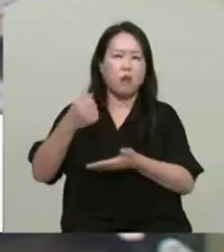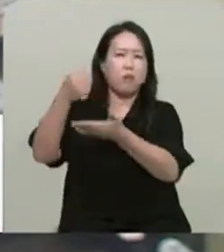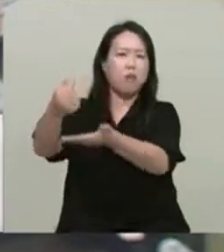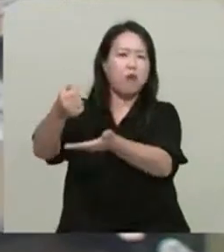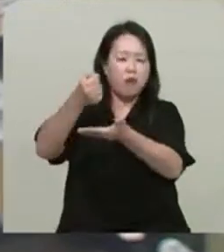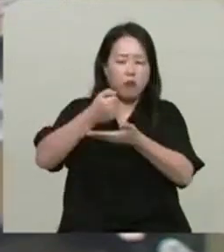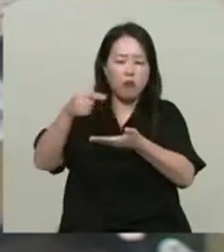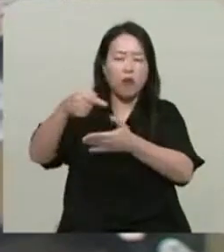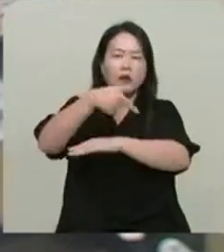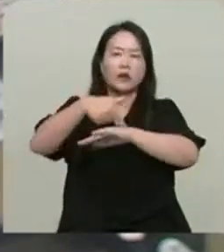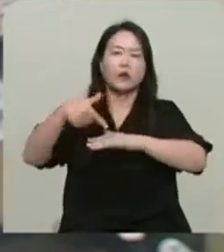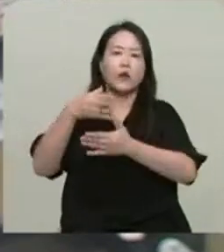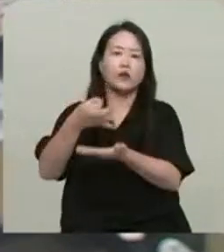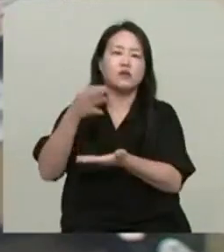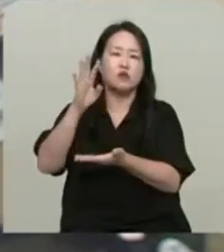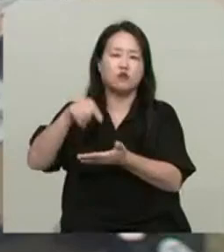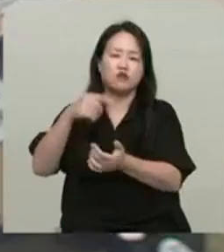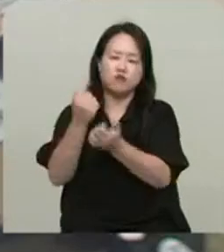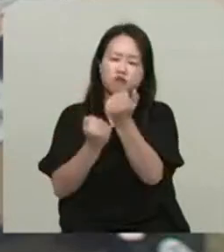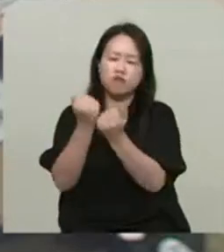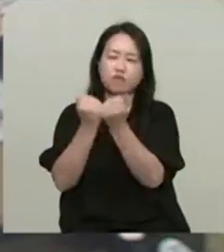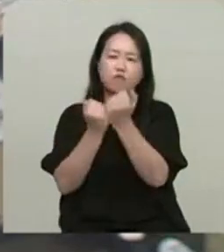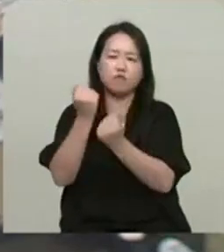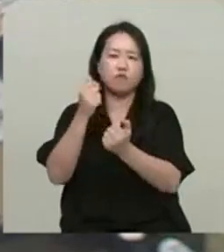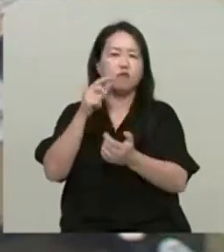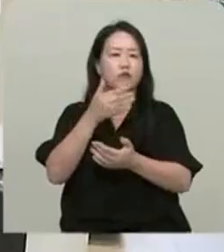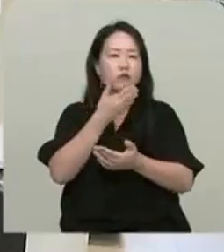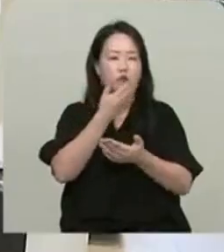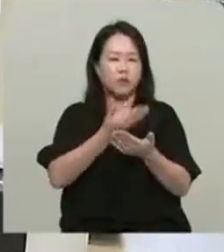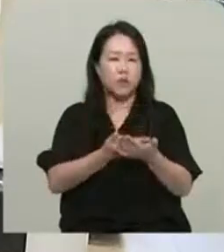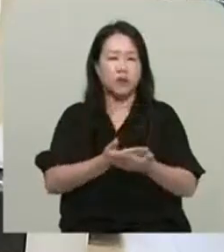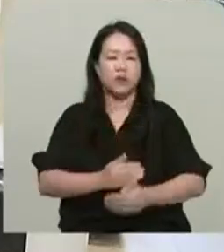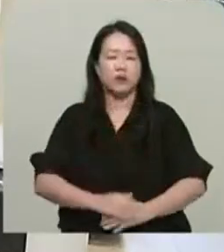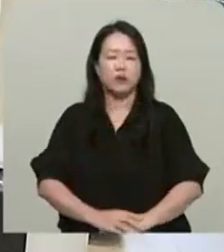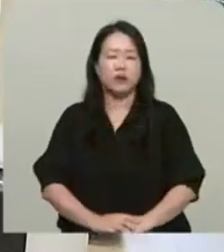조경모 기자가 보도합니다.